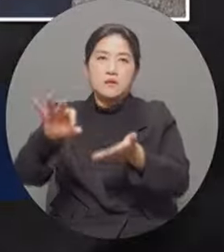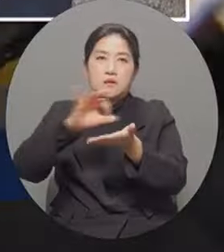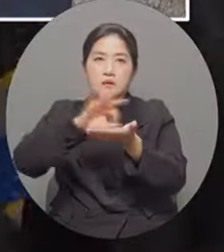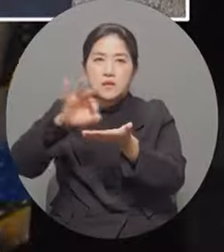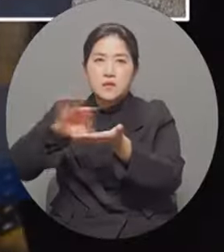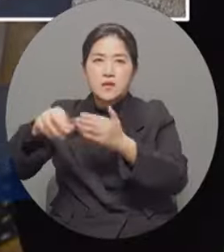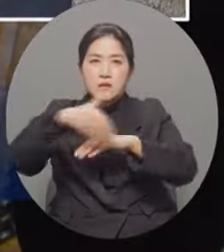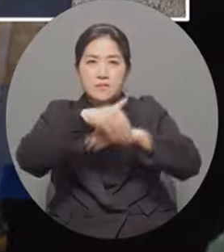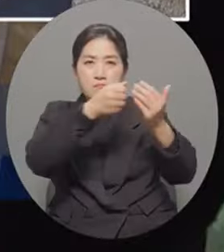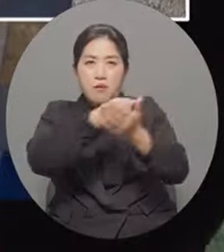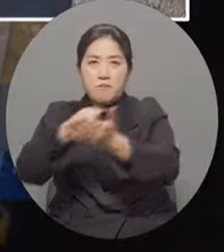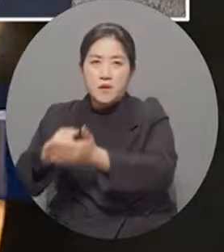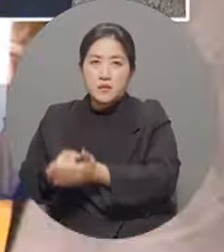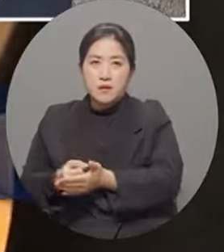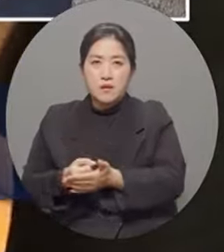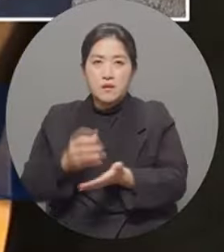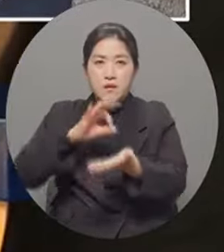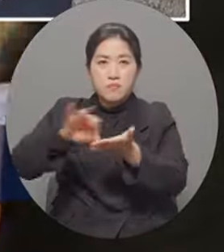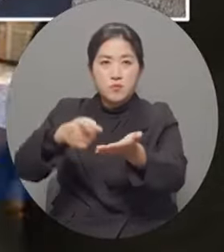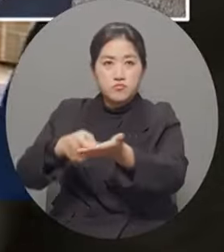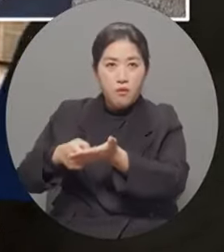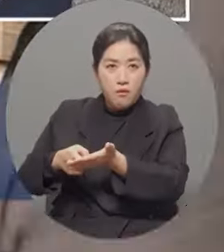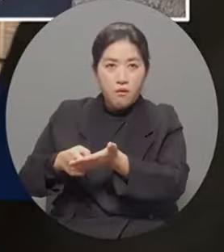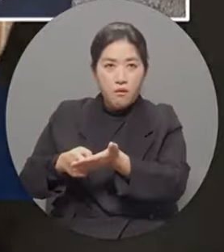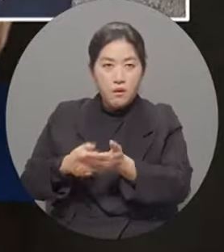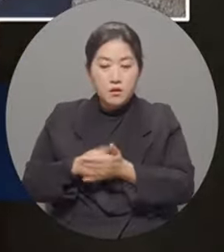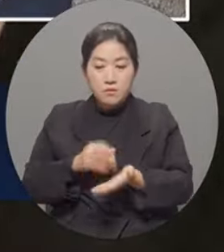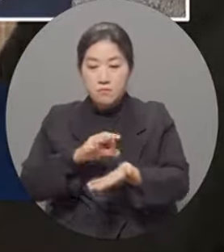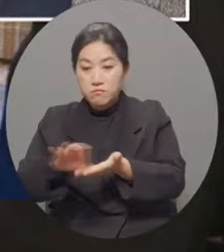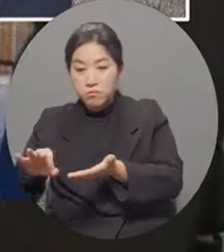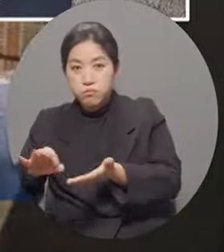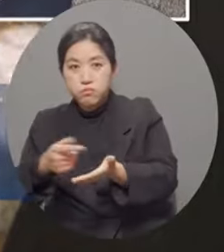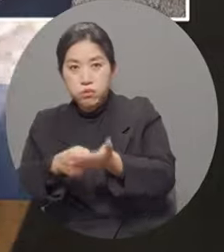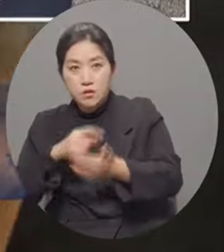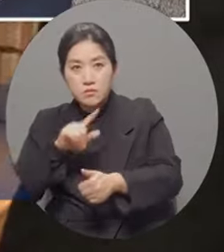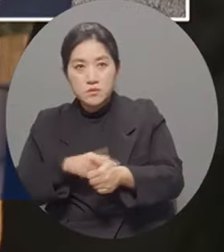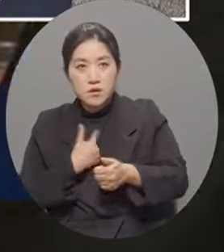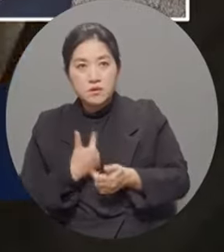(인터뷰) 예산의 쓰임이 정해져 있기 때문에 지출을 줄인다는 게 수혜자가 있는